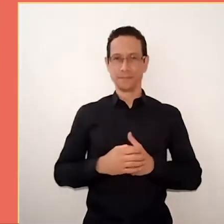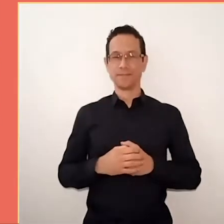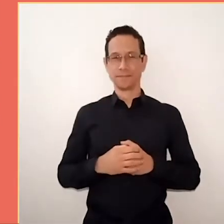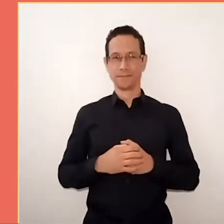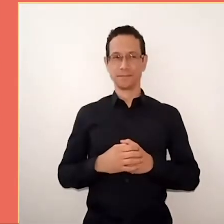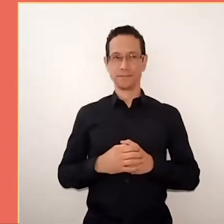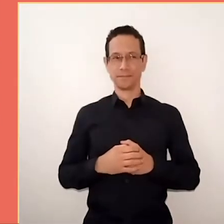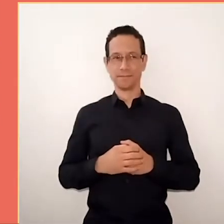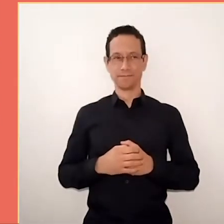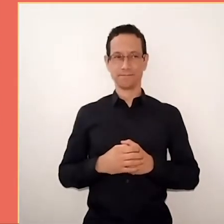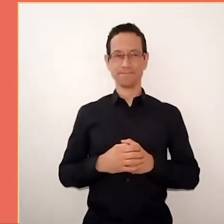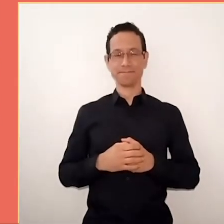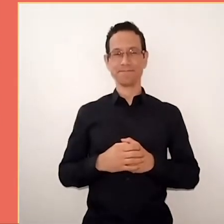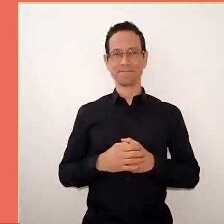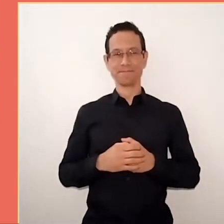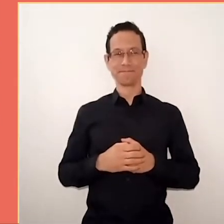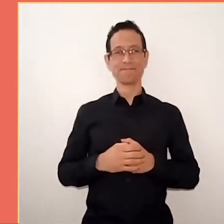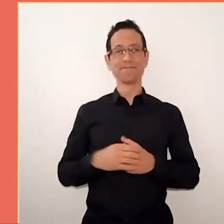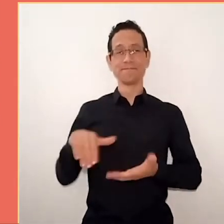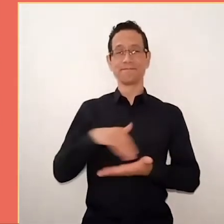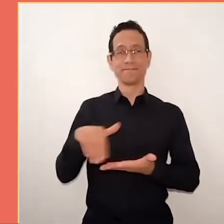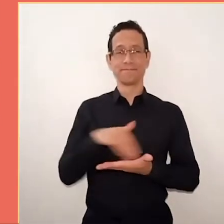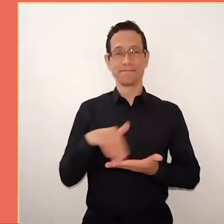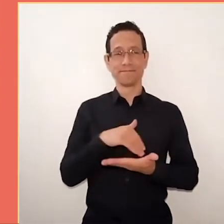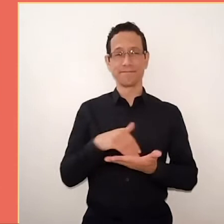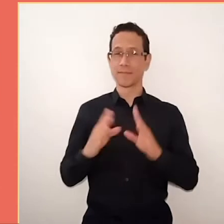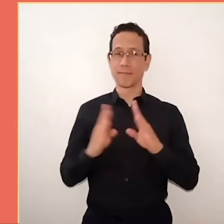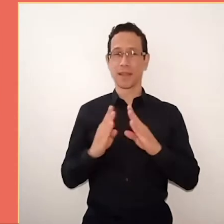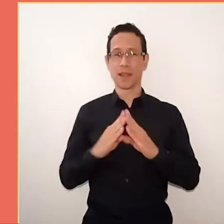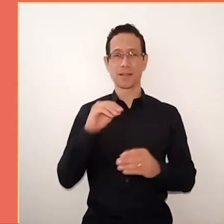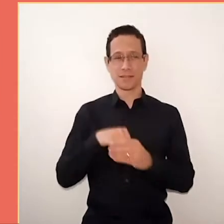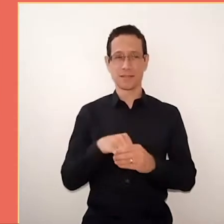Estou aqui no meu escritório, na minha casa, atrás de mim